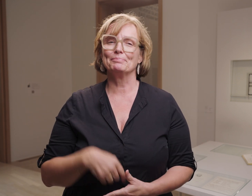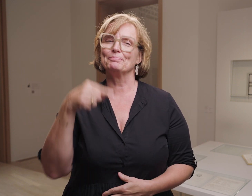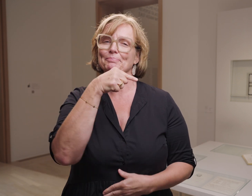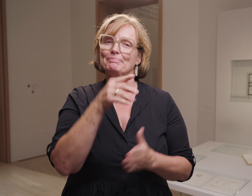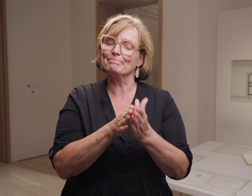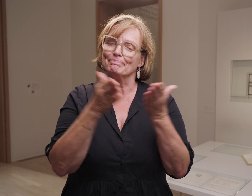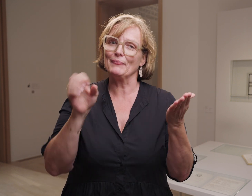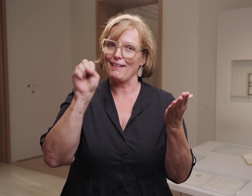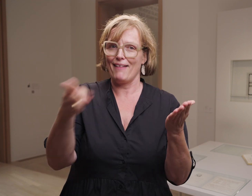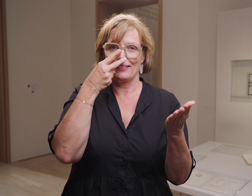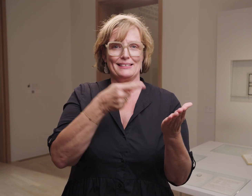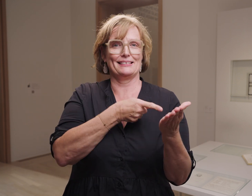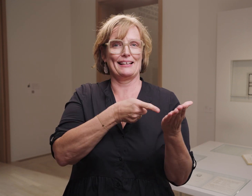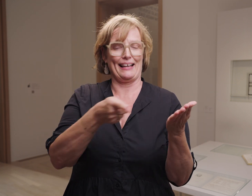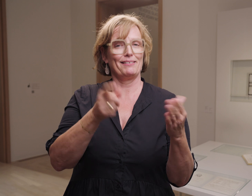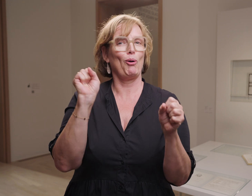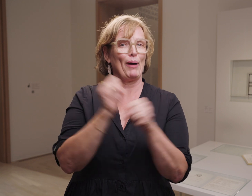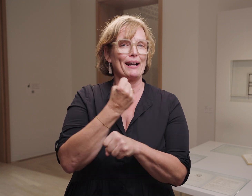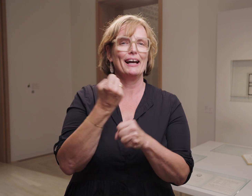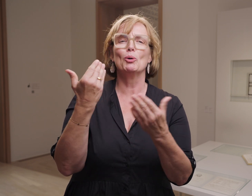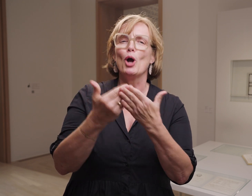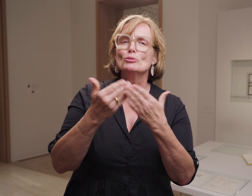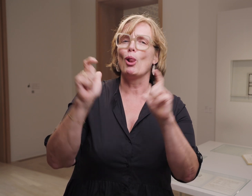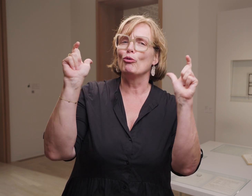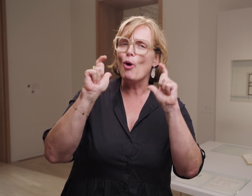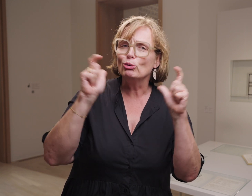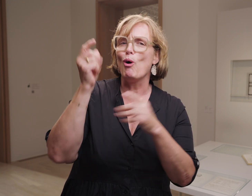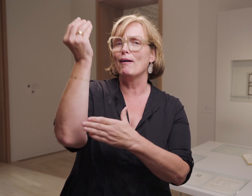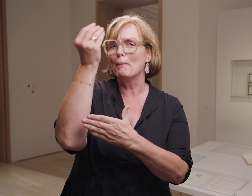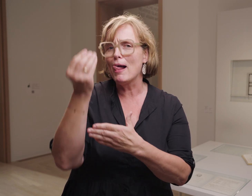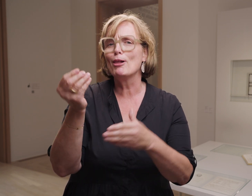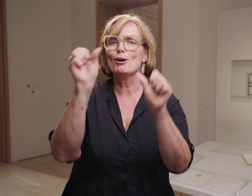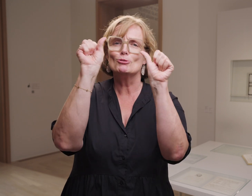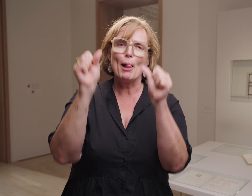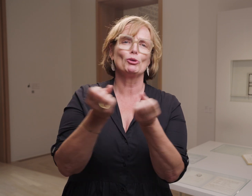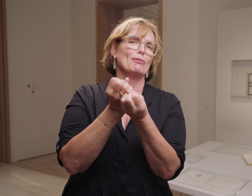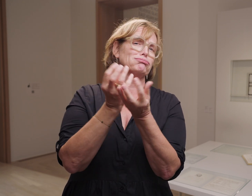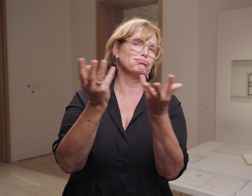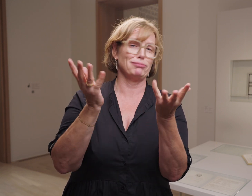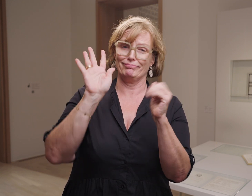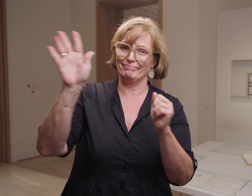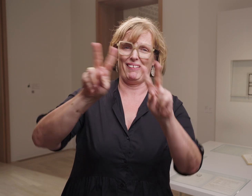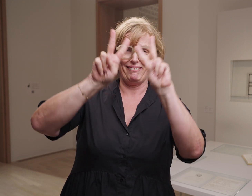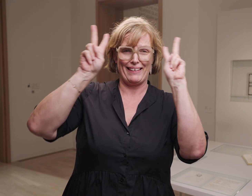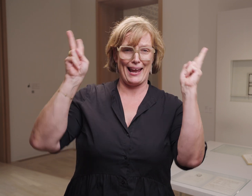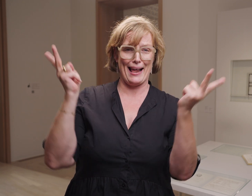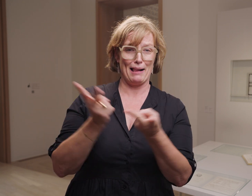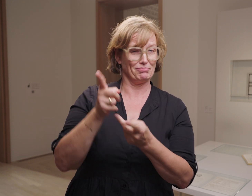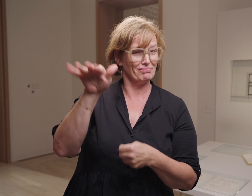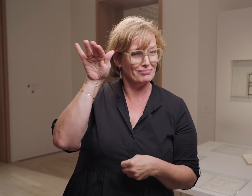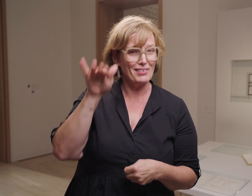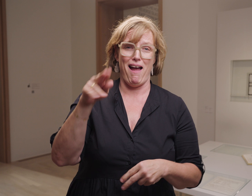Es waren darin Werke aus unterschiedlichen Bereichen und Epochen aus der ganzen Welt zu sehen.